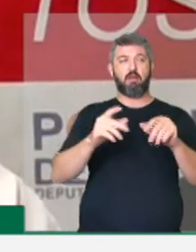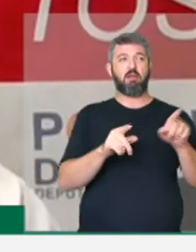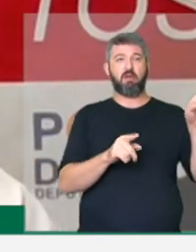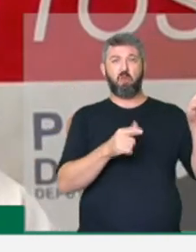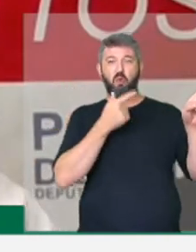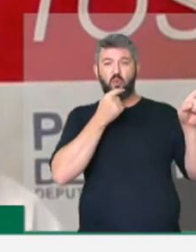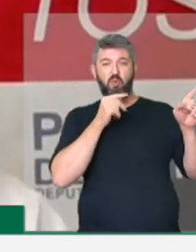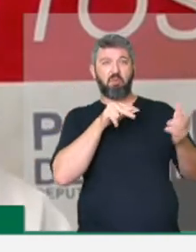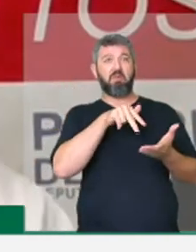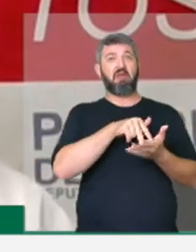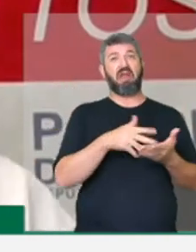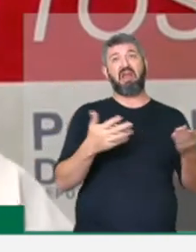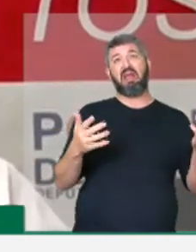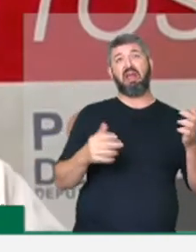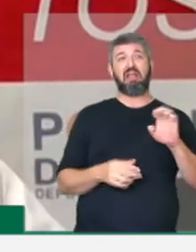FAVOR DA MEDIDA PROVISÓRIA. A MEDIDA PROVISÓRIA É DO